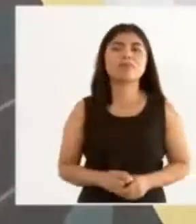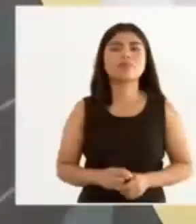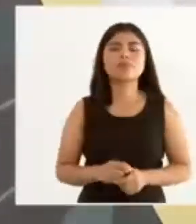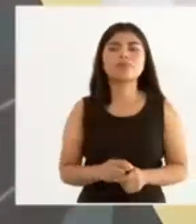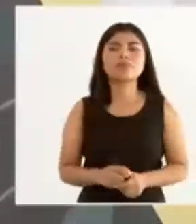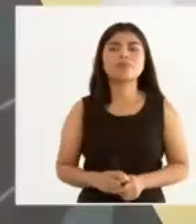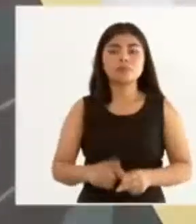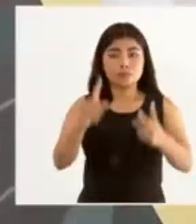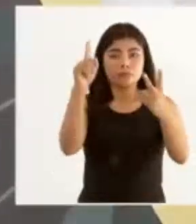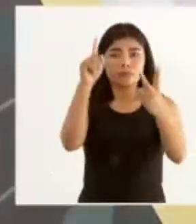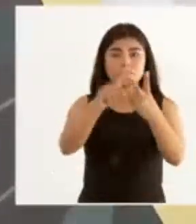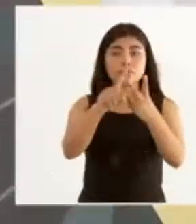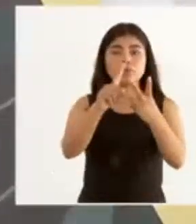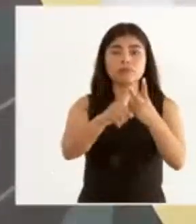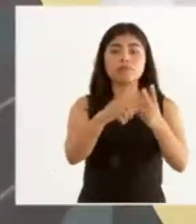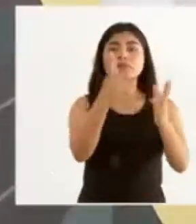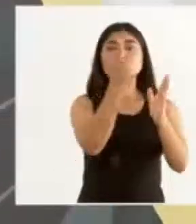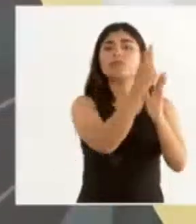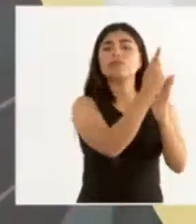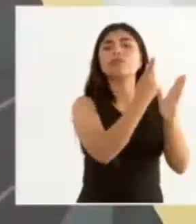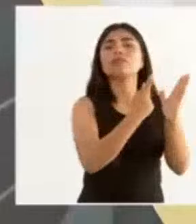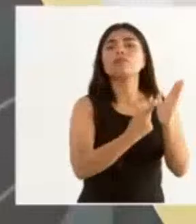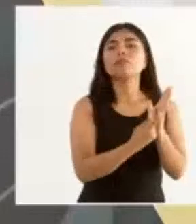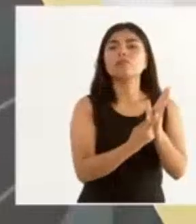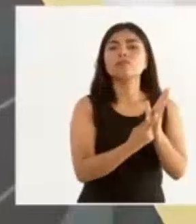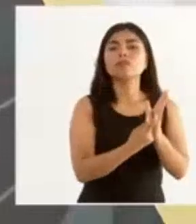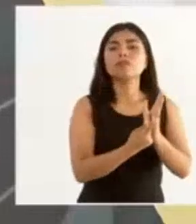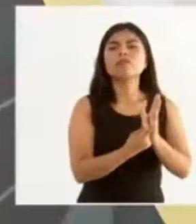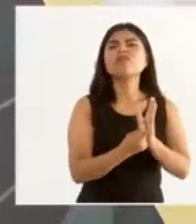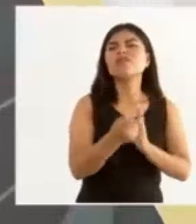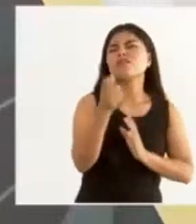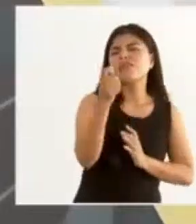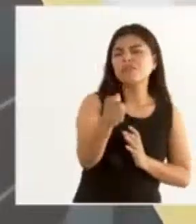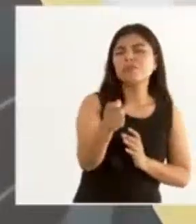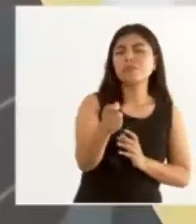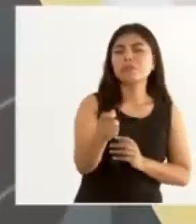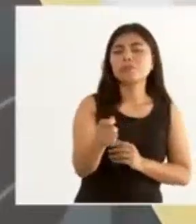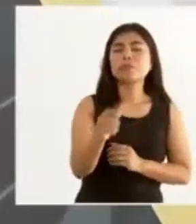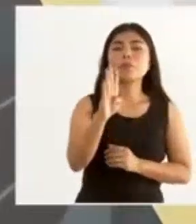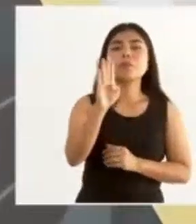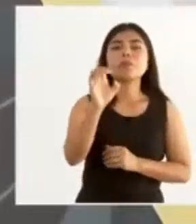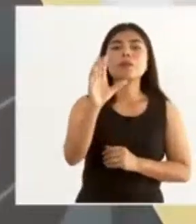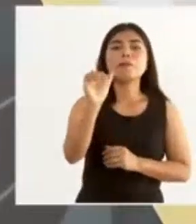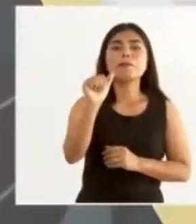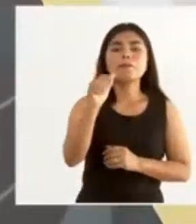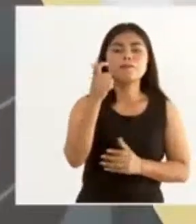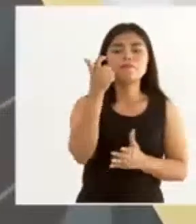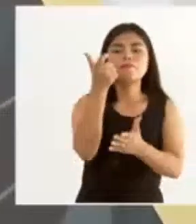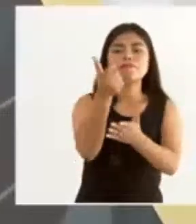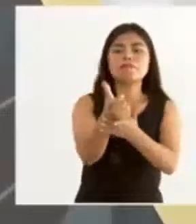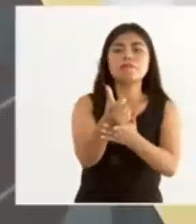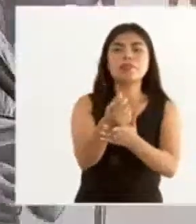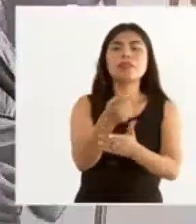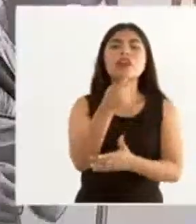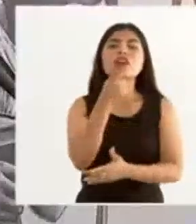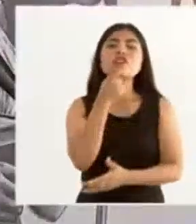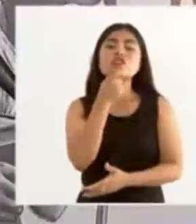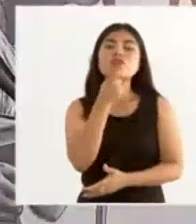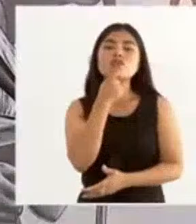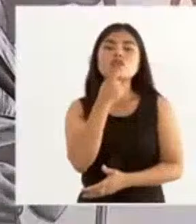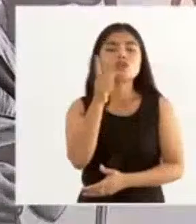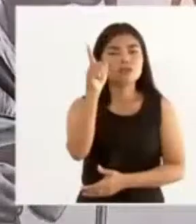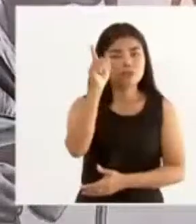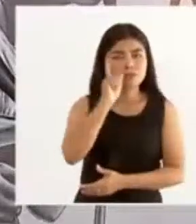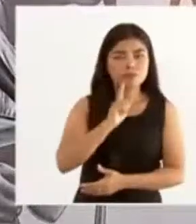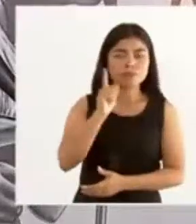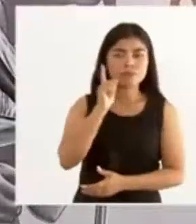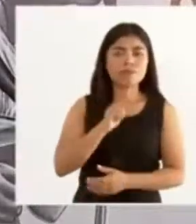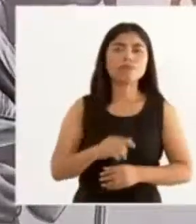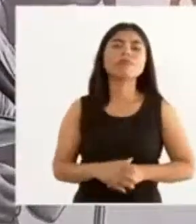bienestar becas para todas las niñas y niños que van a escuela pública. Ya cumplimos con los niños